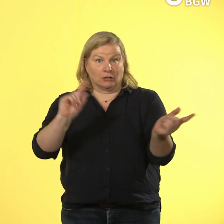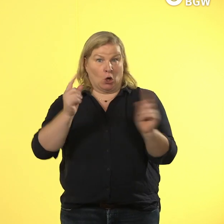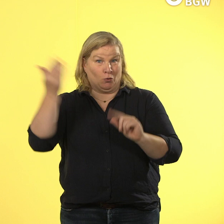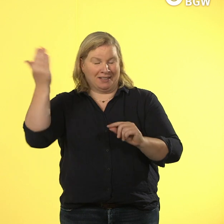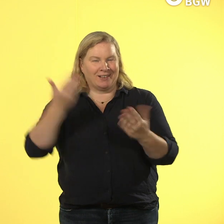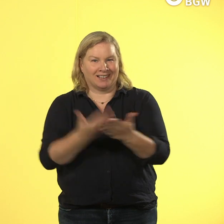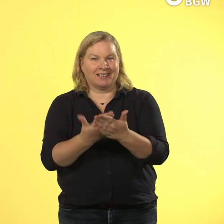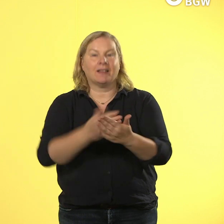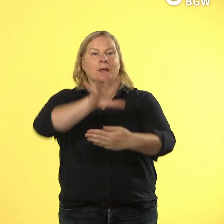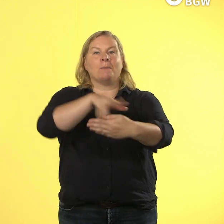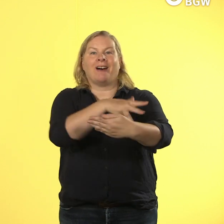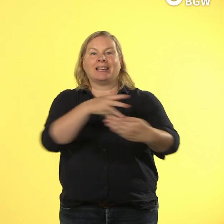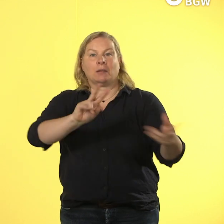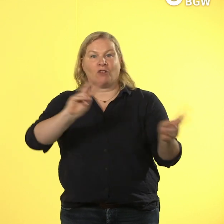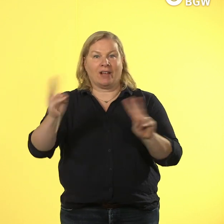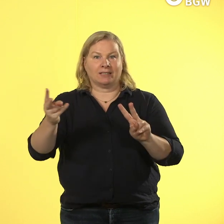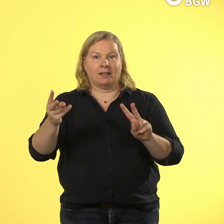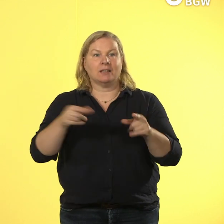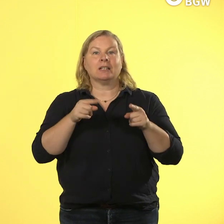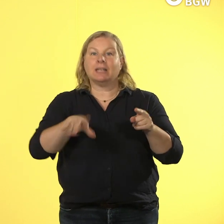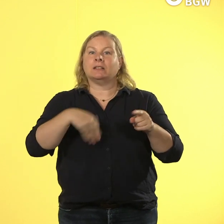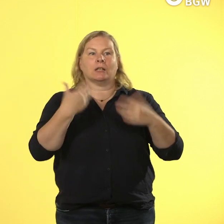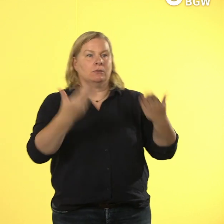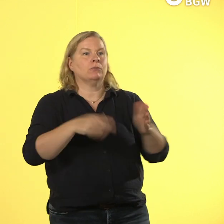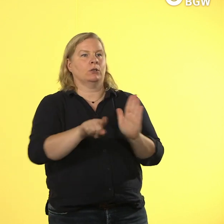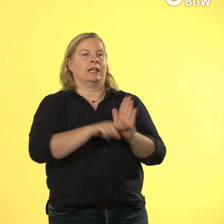Wir brauchen gar nicht hingehen. Wir können uns alle krankmelden. Es ist eh klar, dass wir den Referenten daneben finden,